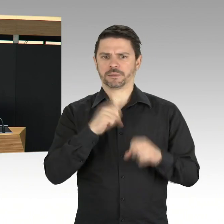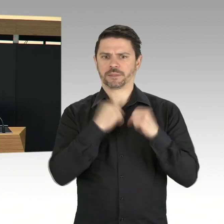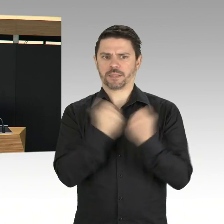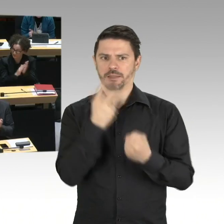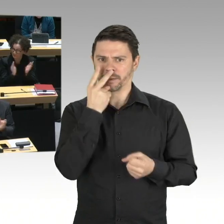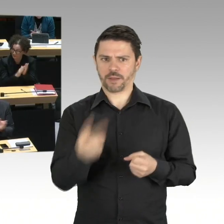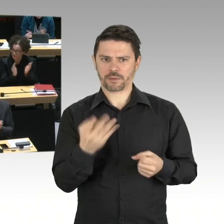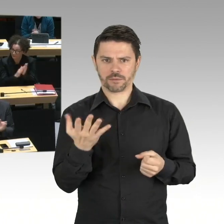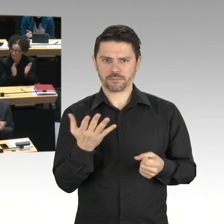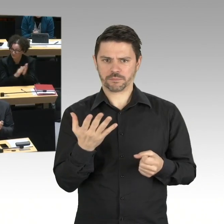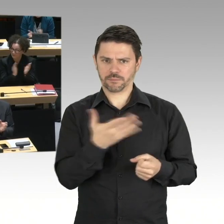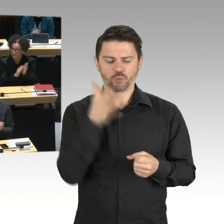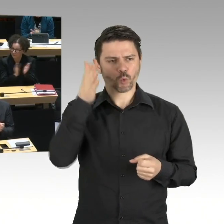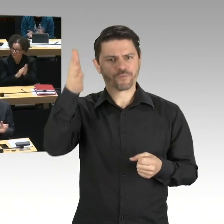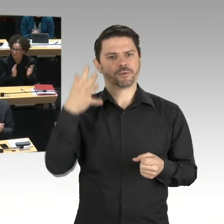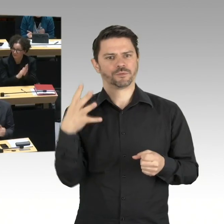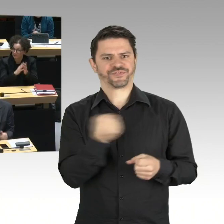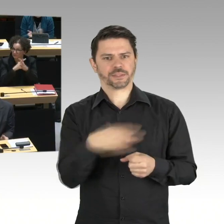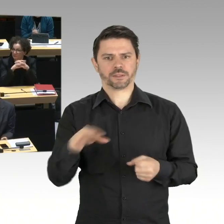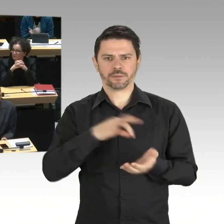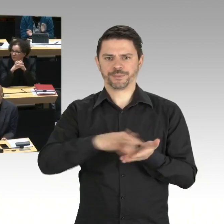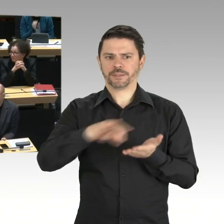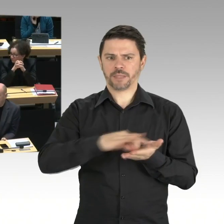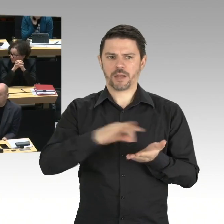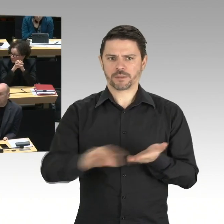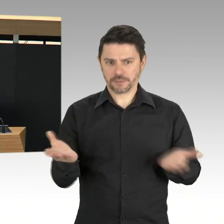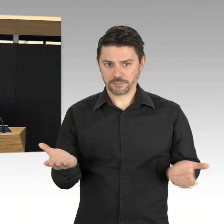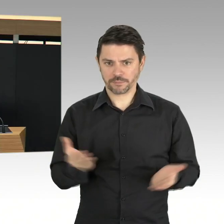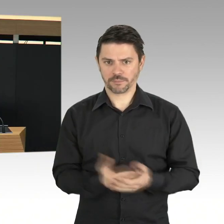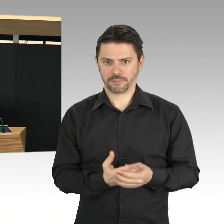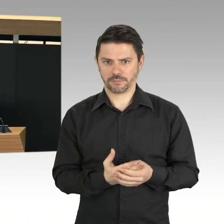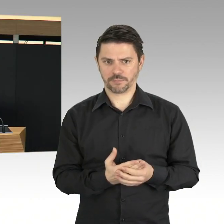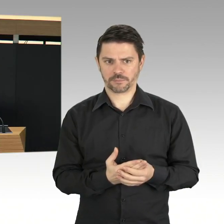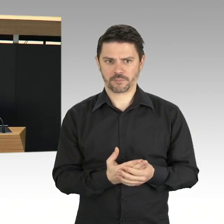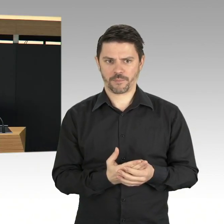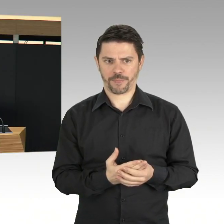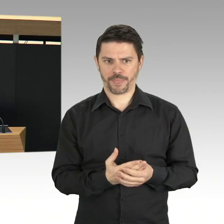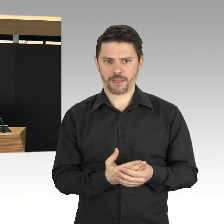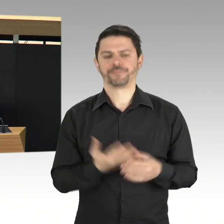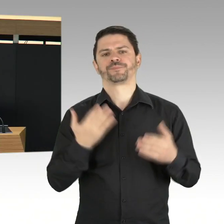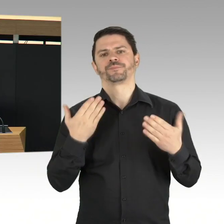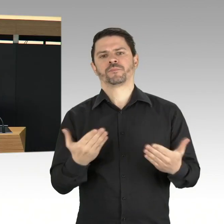Wir wollen nicht, dass Berlin eine Kopie überteuerter Metropolen wie London oder Paris wird,